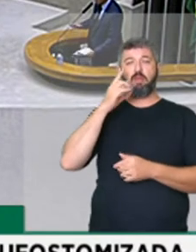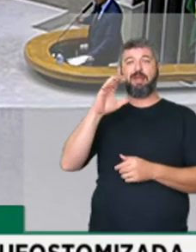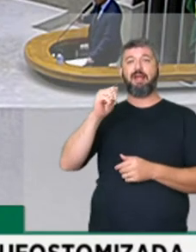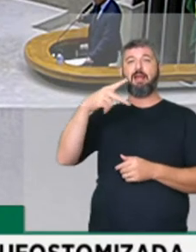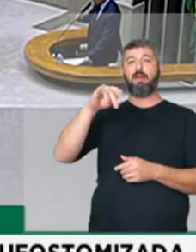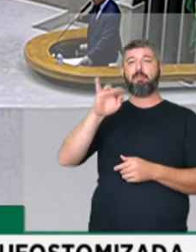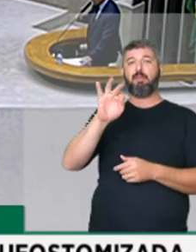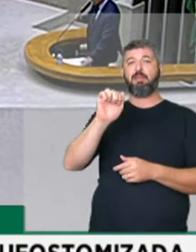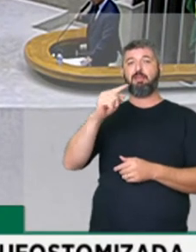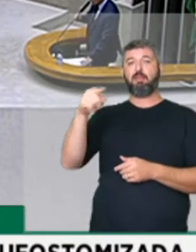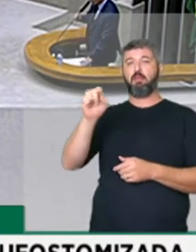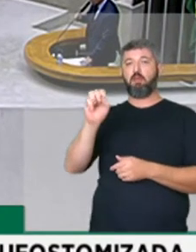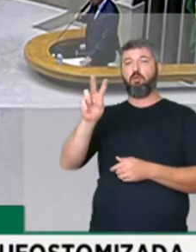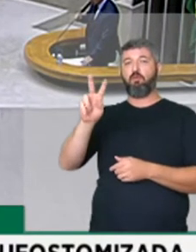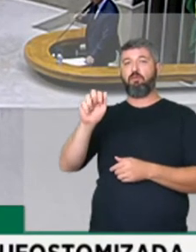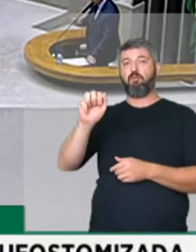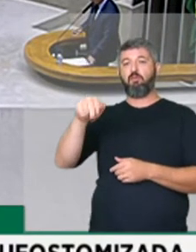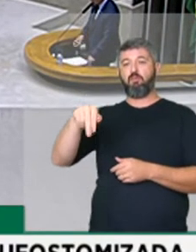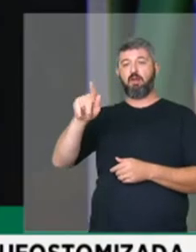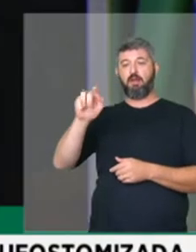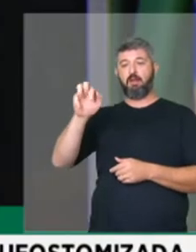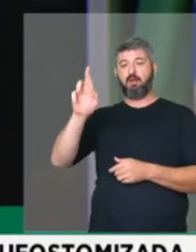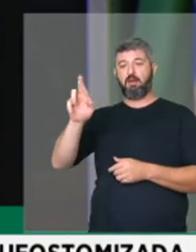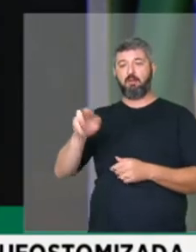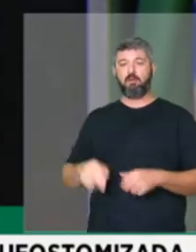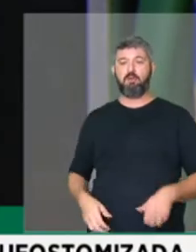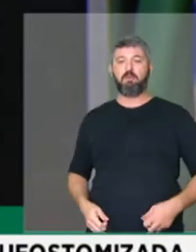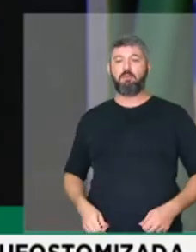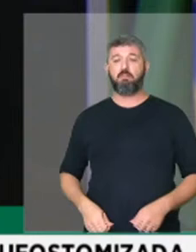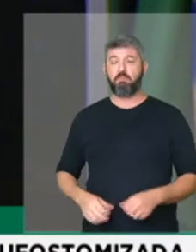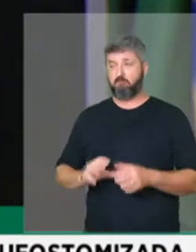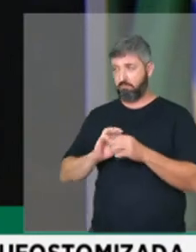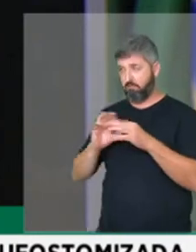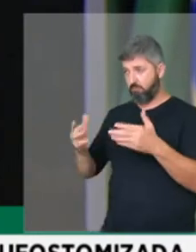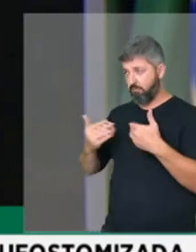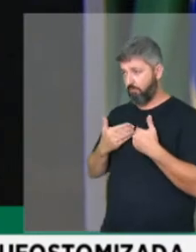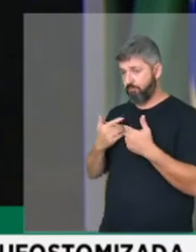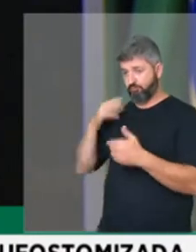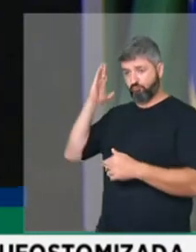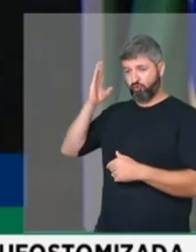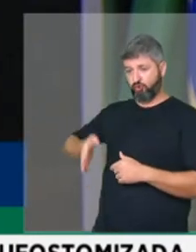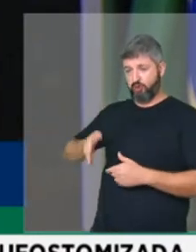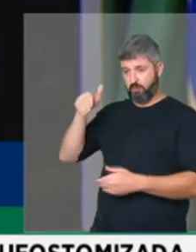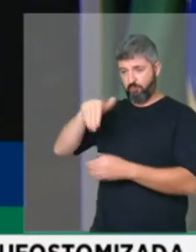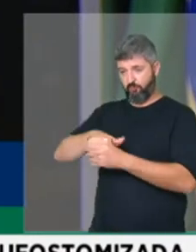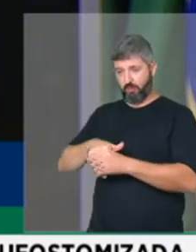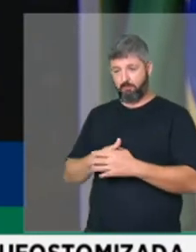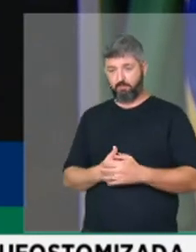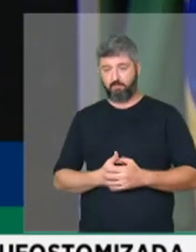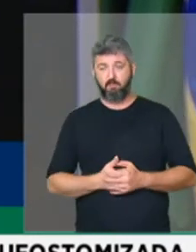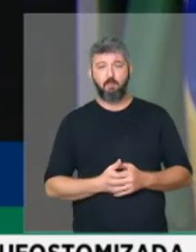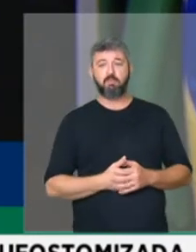INFECÇÕES E MORTES E EXIGE CUIDADOS E EQUIPAMENTOS ESPECÍFICOS QUE AINDA CARECEM DE MAIOR CONHECIMENTO E PADRONIZAÇÃO NO NOSSO PAÍS. A TRAQUEOSTOMIA É UMA